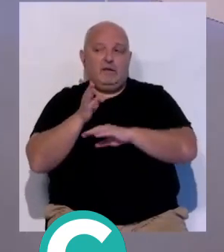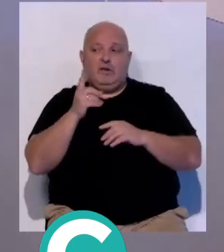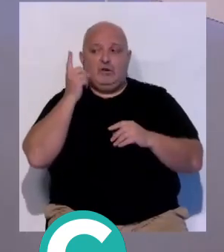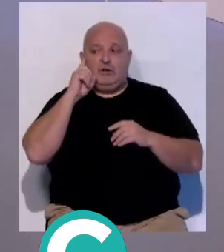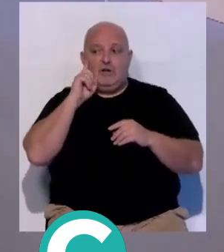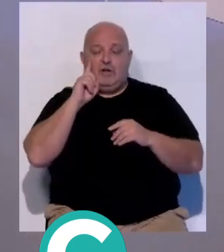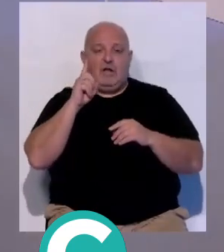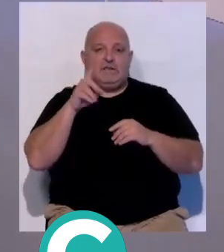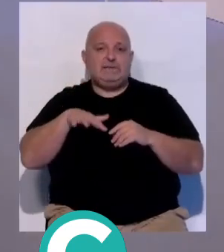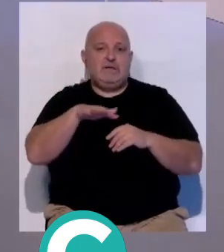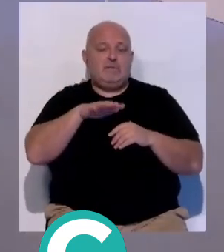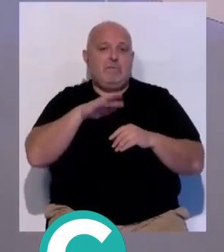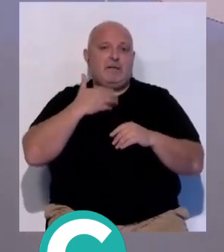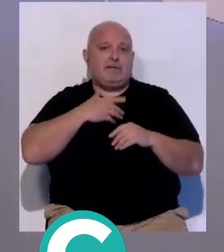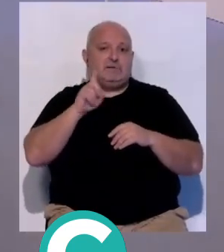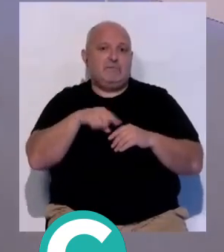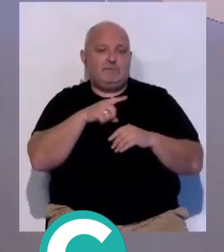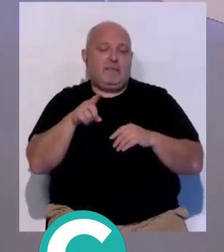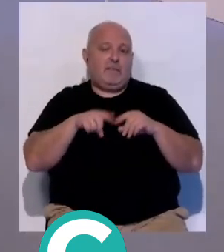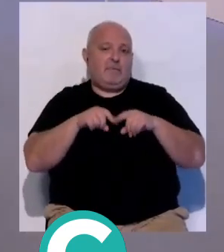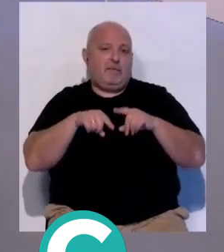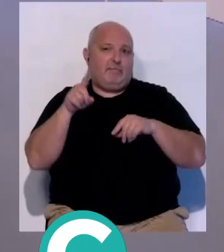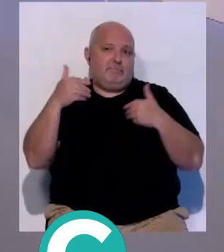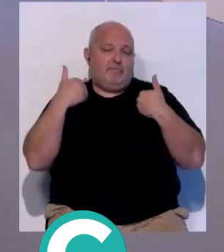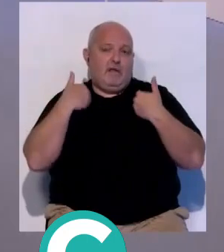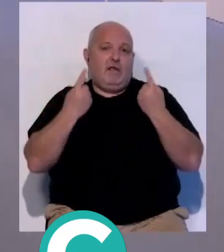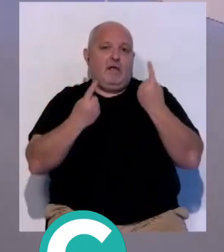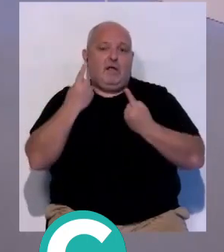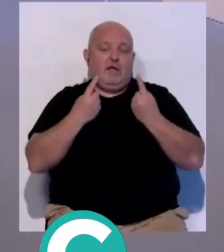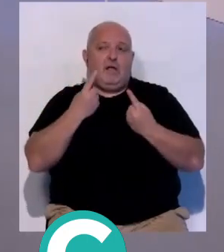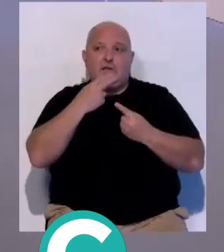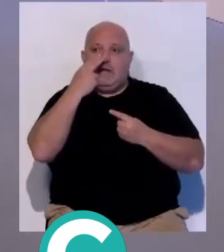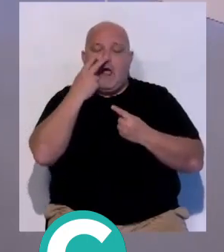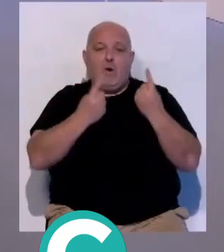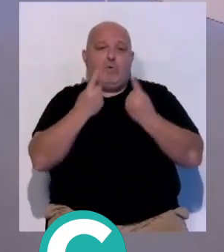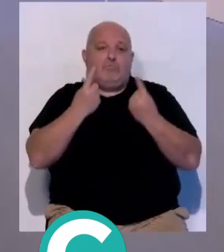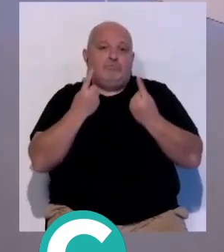habrá sitio para mañana eso ya cualquiera que tenga mucho interés podría pasar por el estado